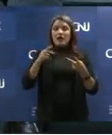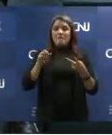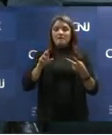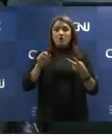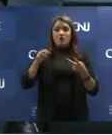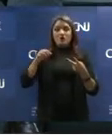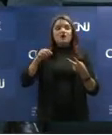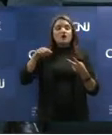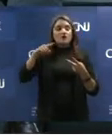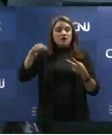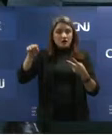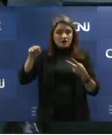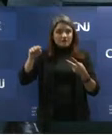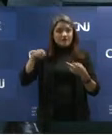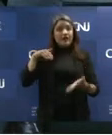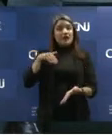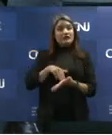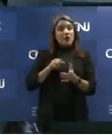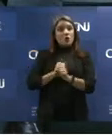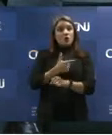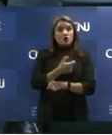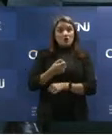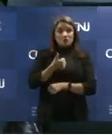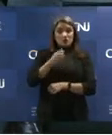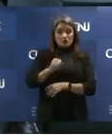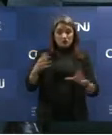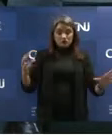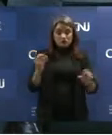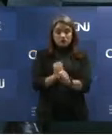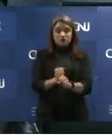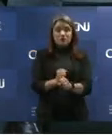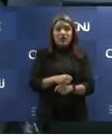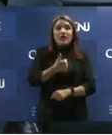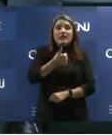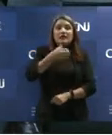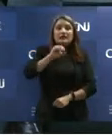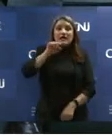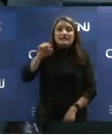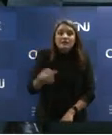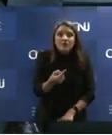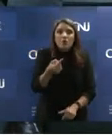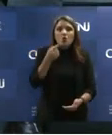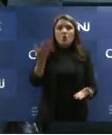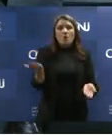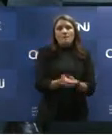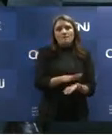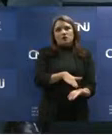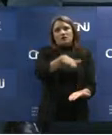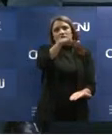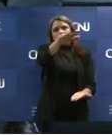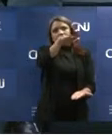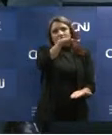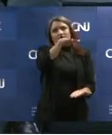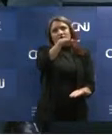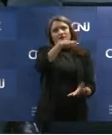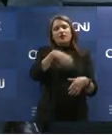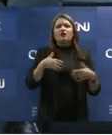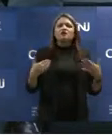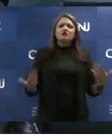com um acervo de quase 10 mil processos e que descobriu em setembro de 2018.